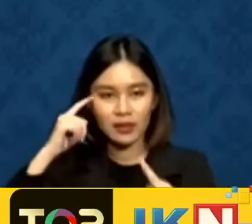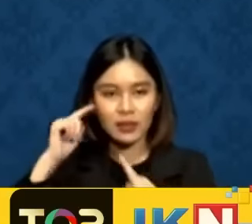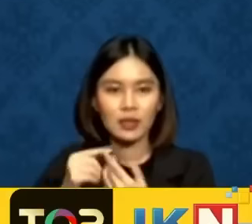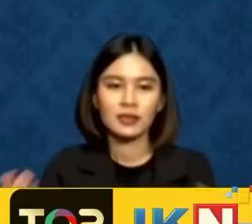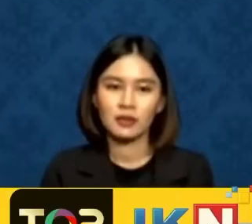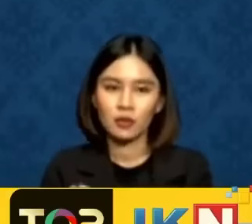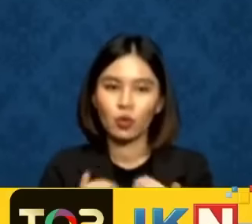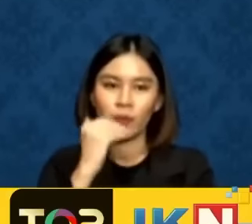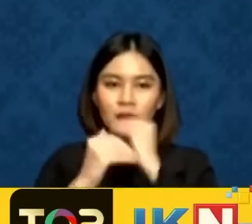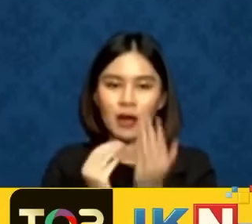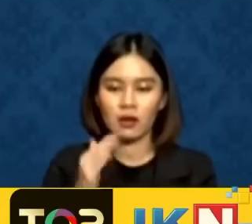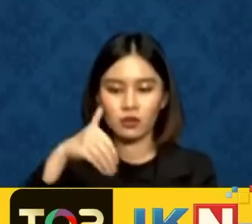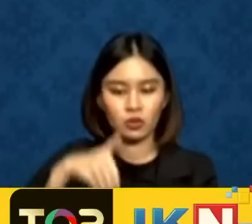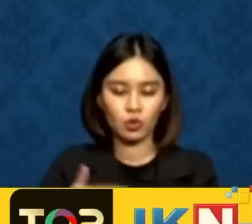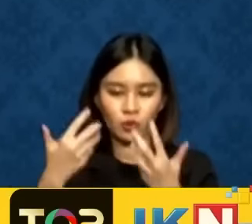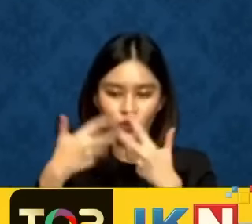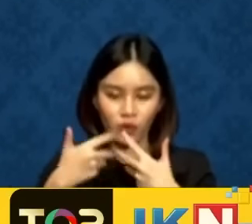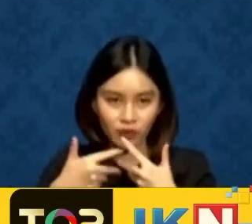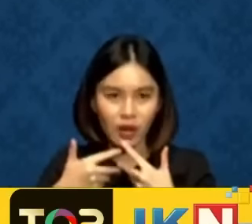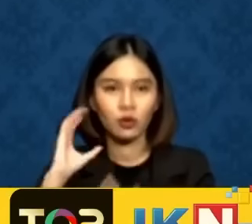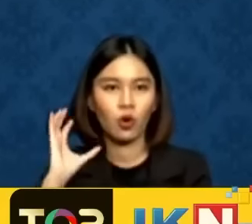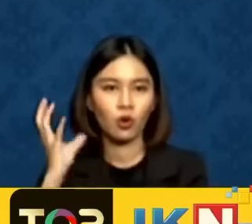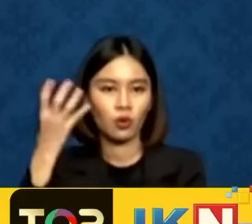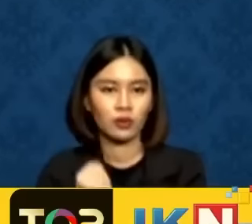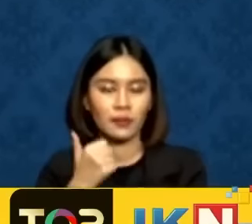ให้เป็นศูนย์กลางอุตสาหกรรมของภูมิภาคและ ของโลกได้เช่นอุตสาหกรรมท่องเที่ยว